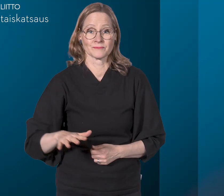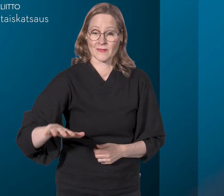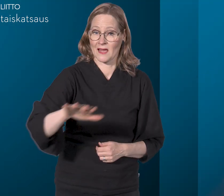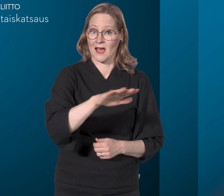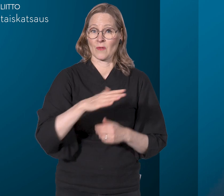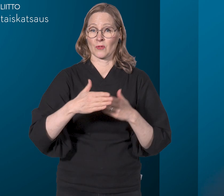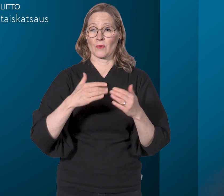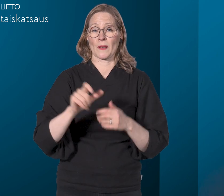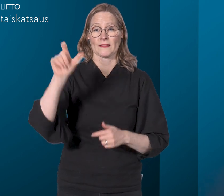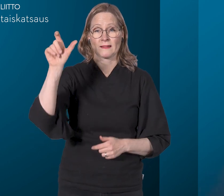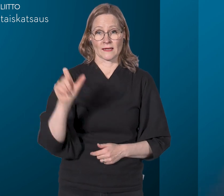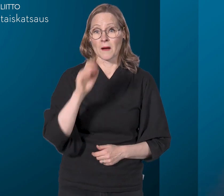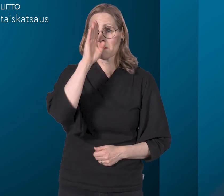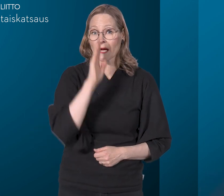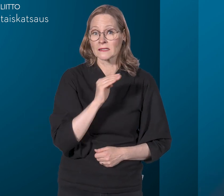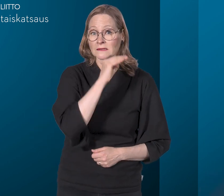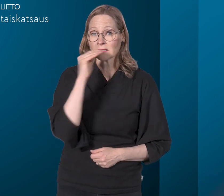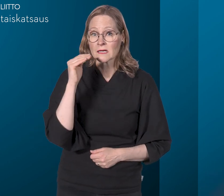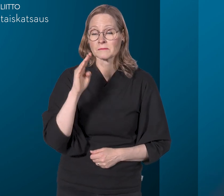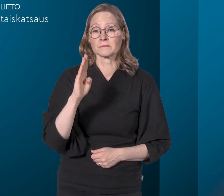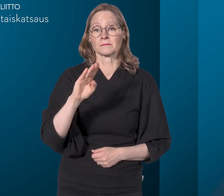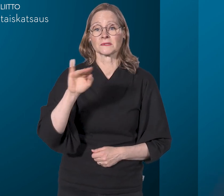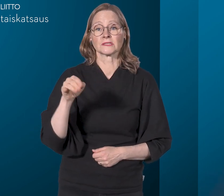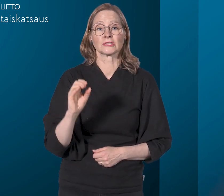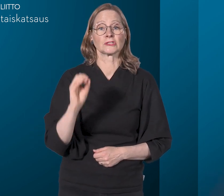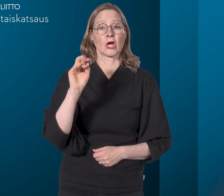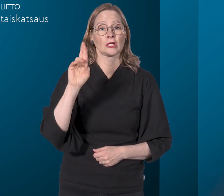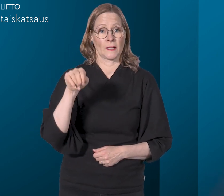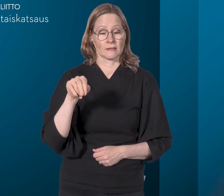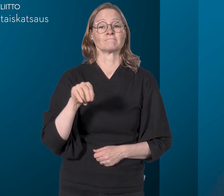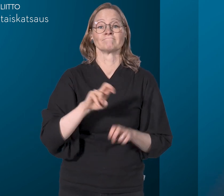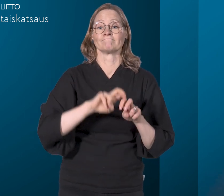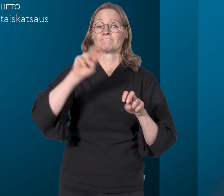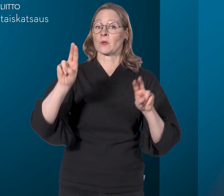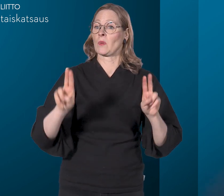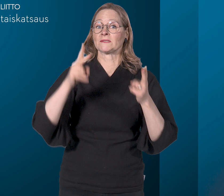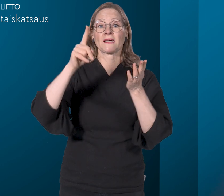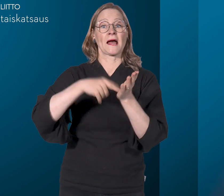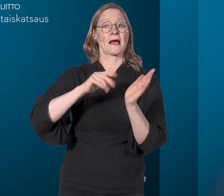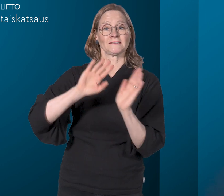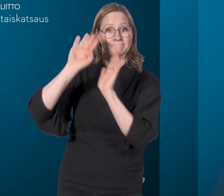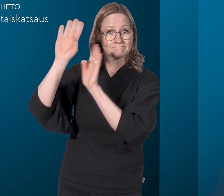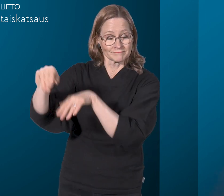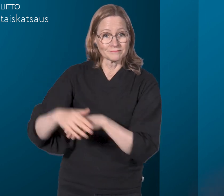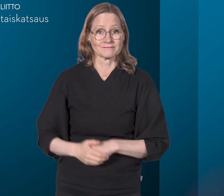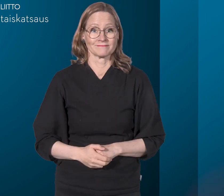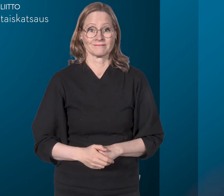Aluetyöntekijä Marita Björn siirtyy uusien haasteiden pariin, -